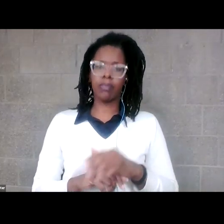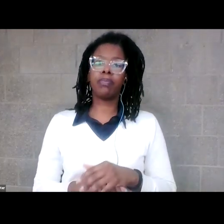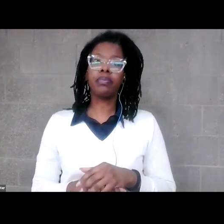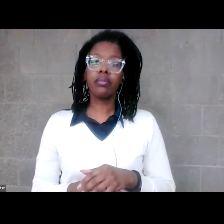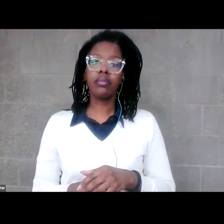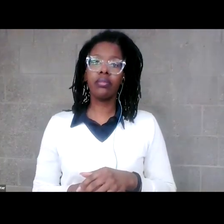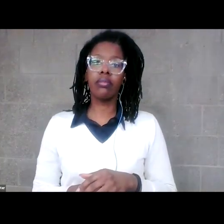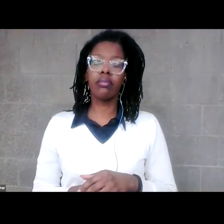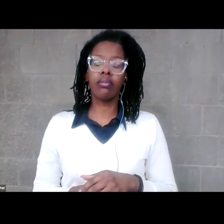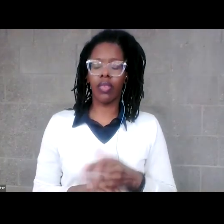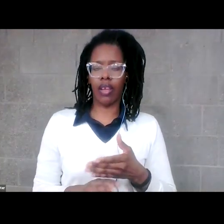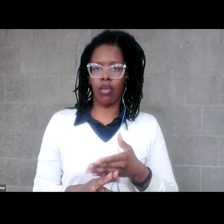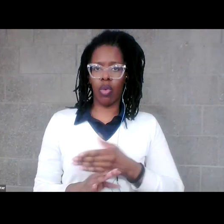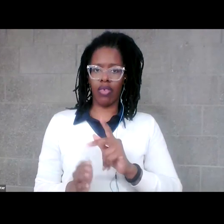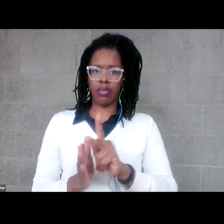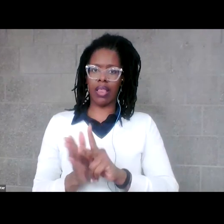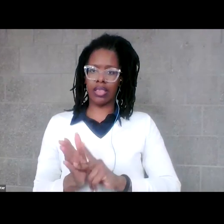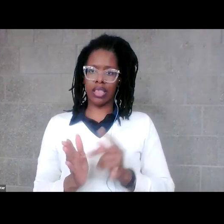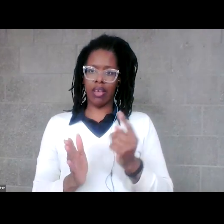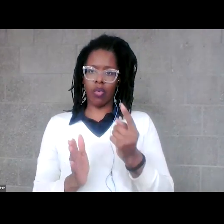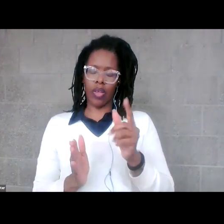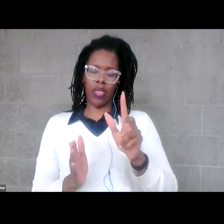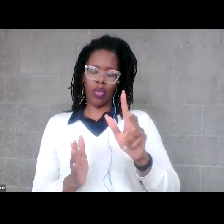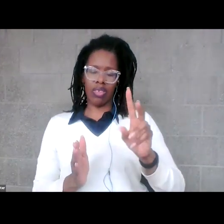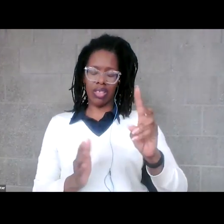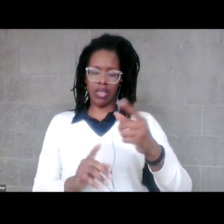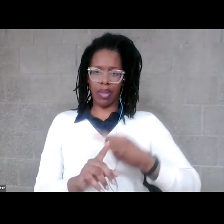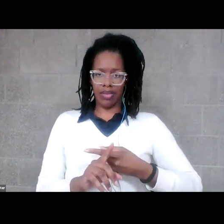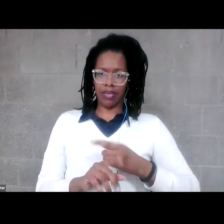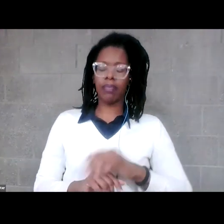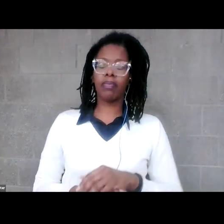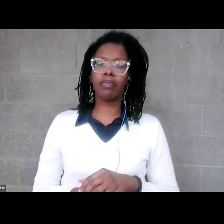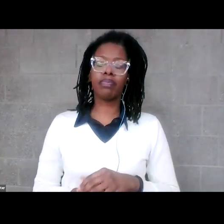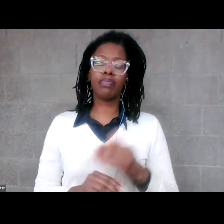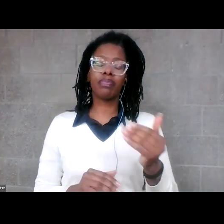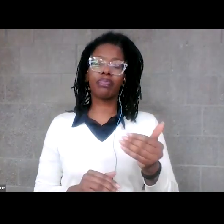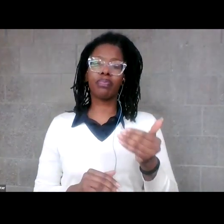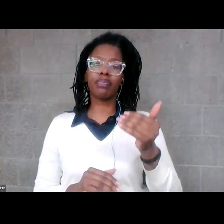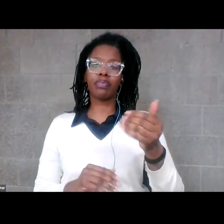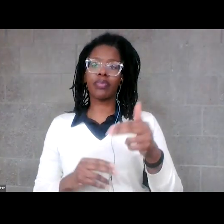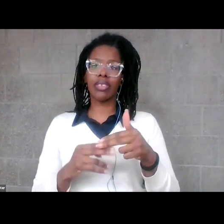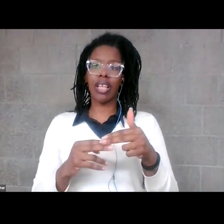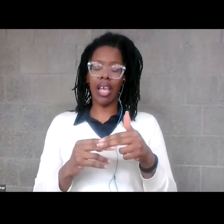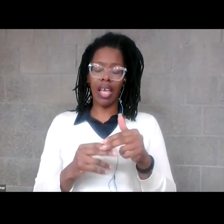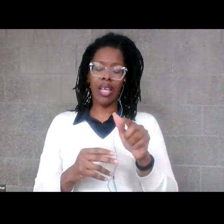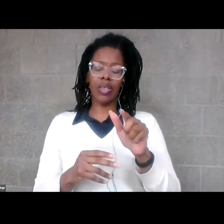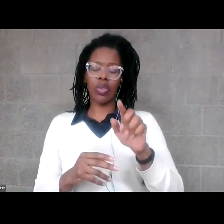desde la política anterior de solo 36 meses. Voy a continuar con la siguiente diapositiva, la número 24.